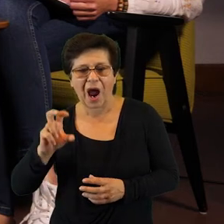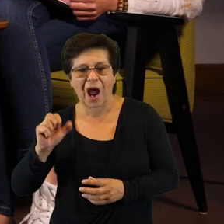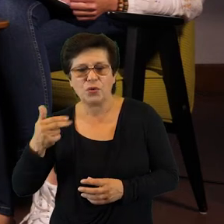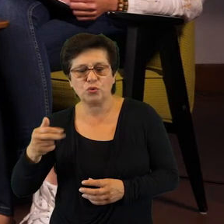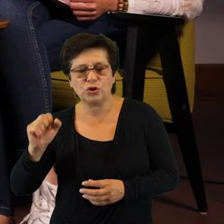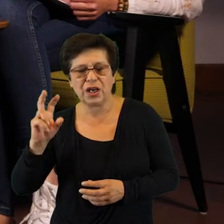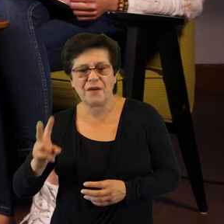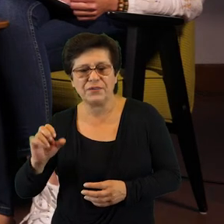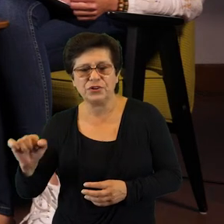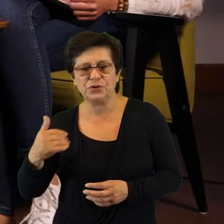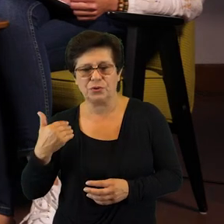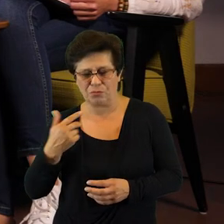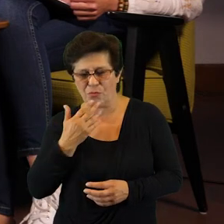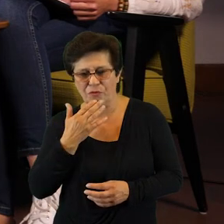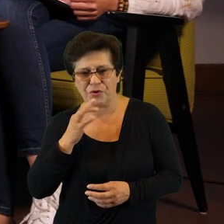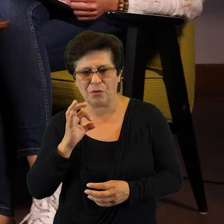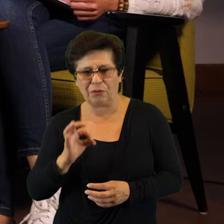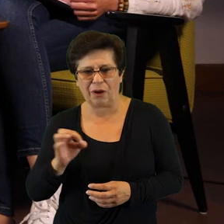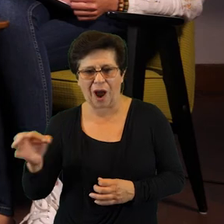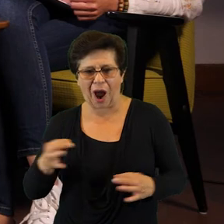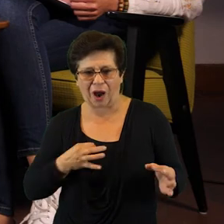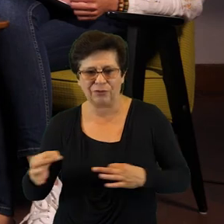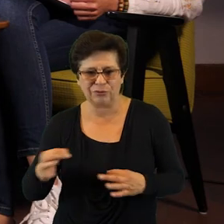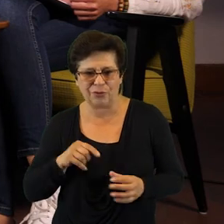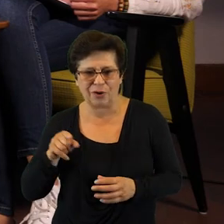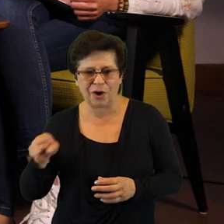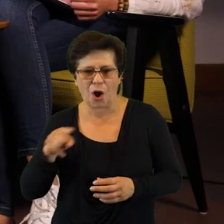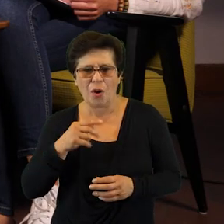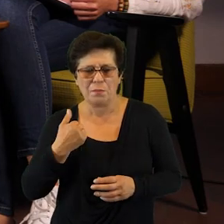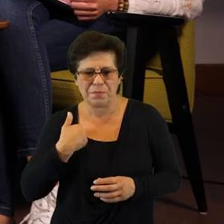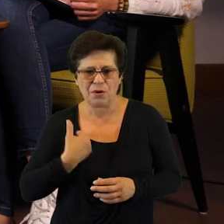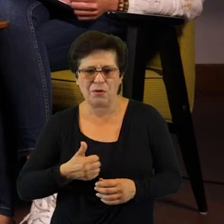"Może być w każdym teatrze, tylko nie puszczajcie go na scenę". I on był świetnym kawalarzem,